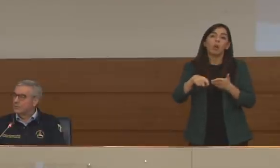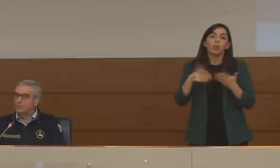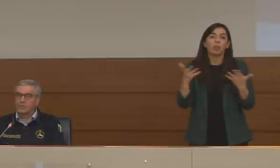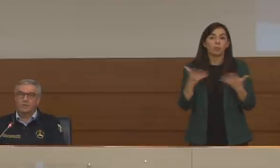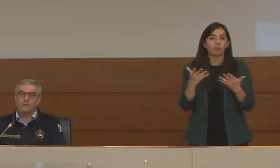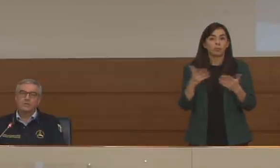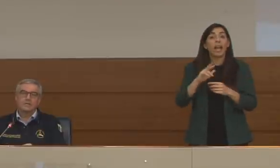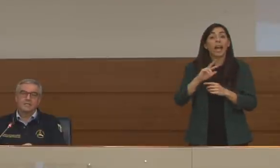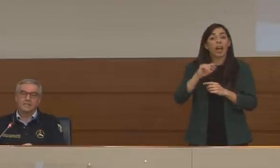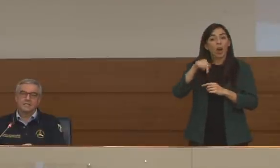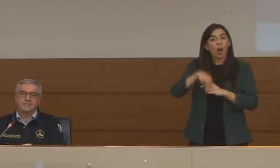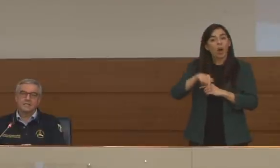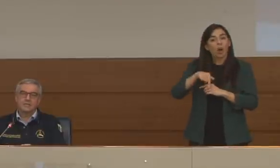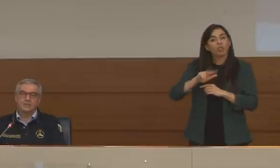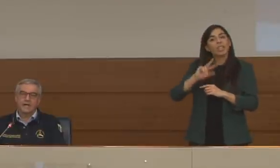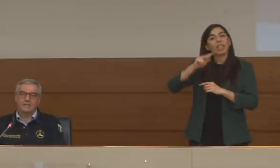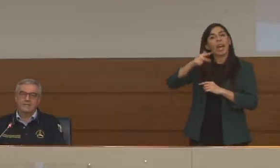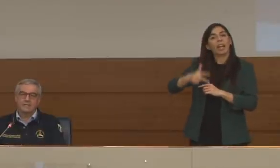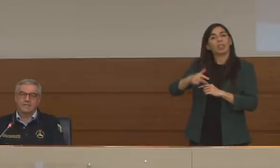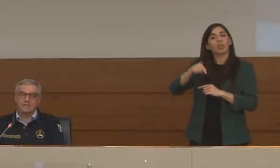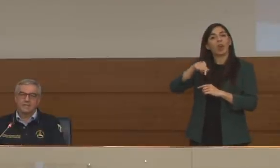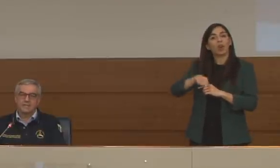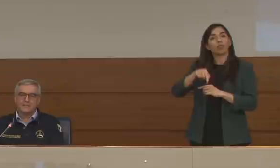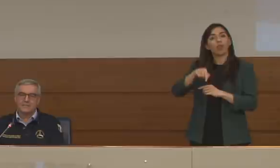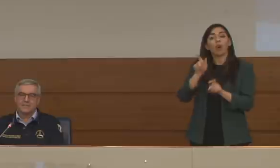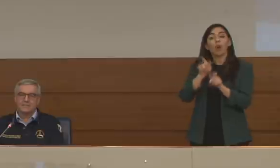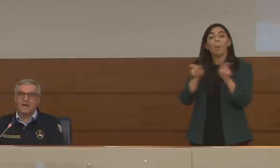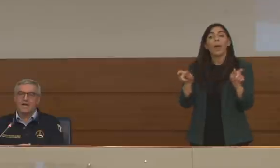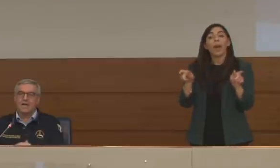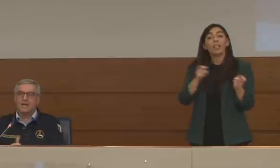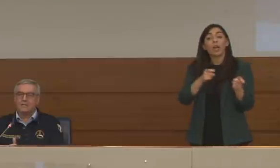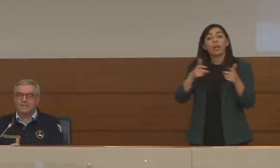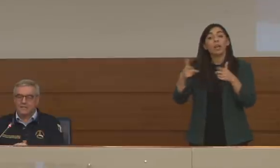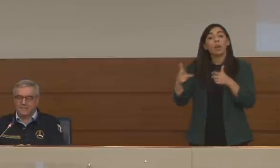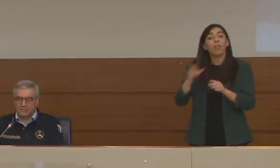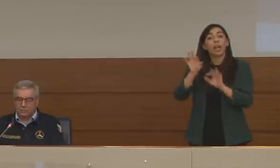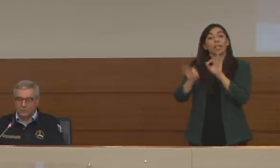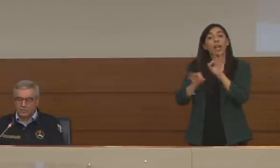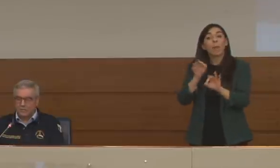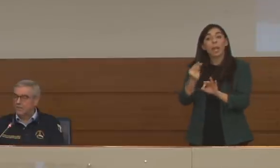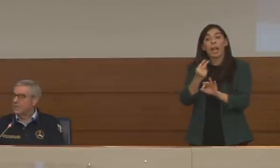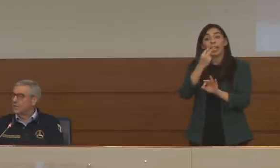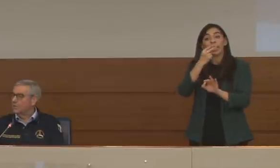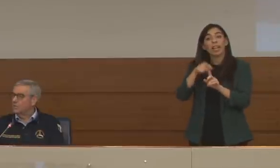numero dei pazienti ricoverati in terapia intensiva è negativo, quindi un